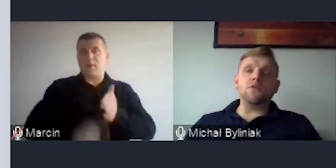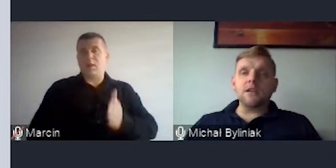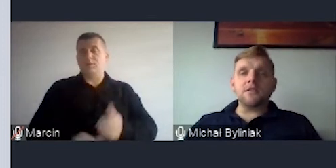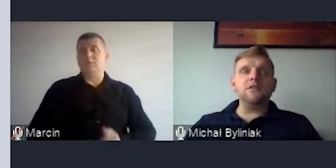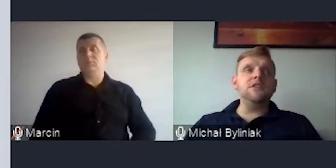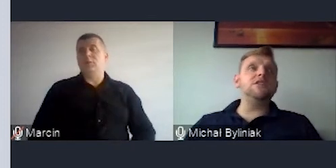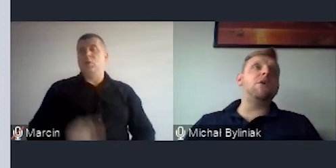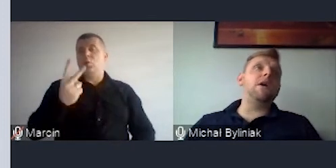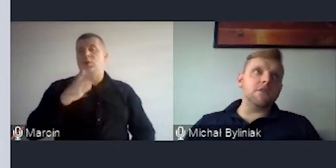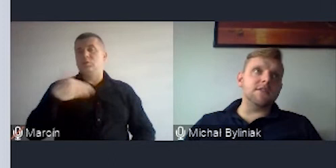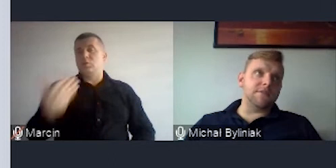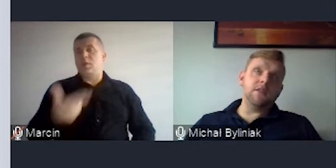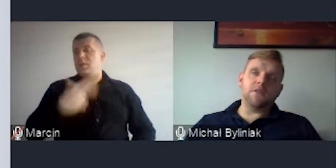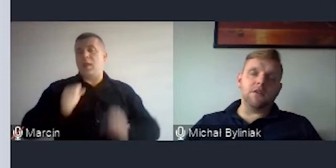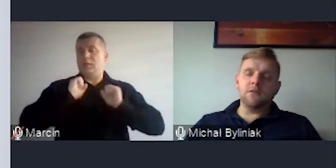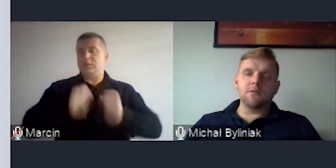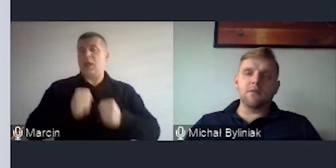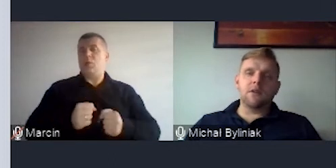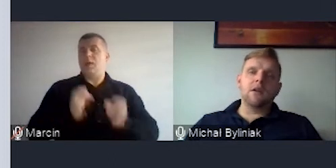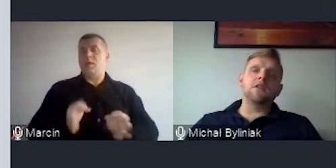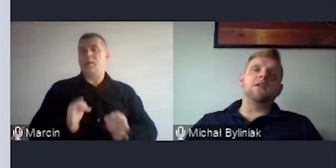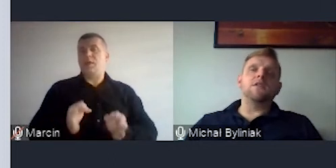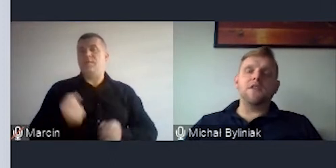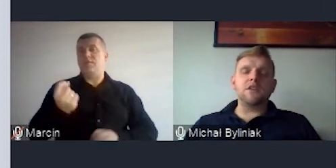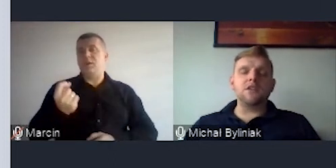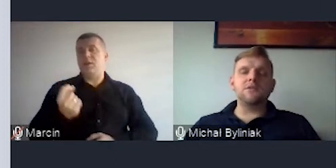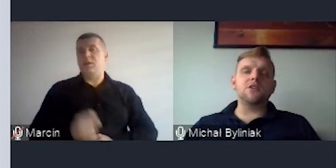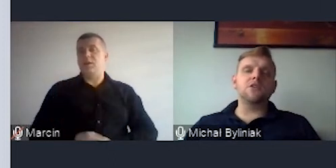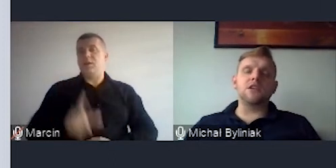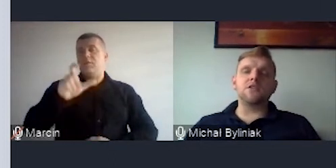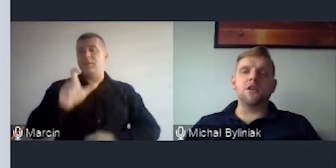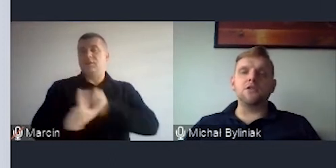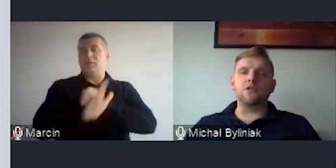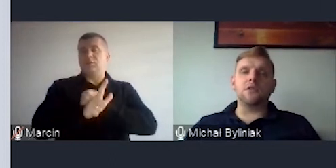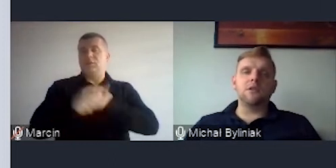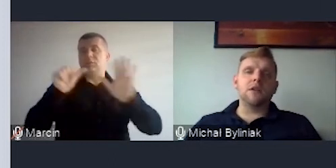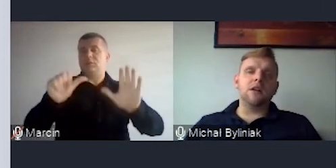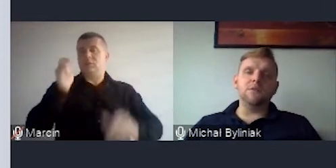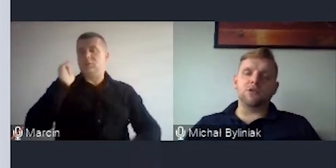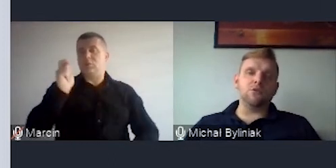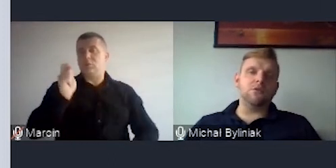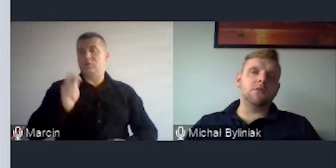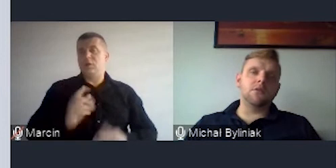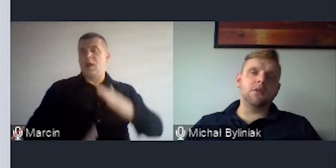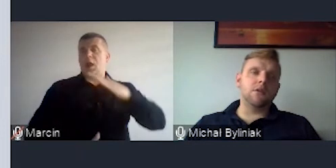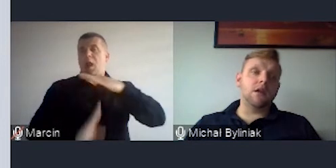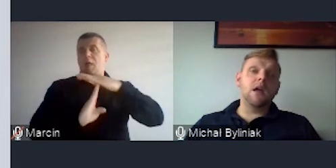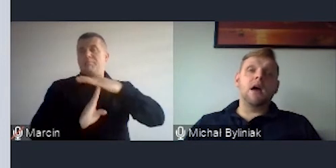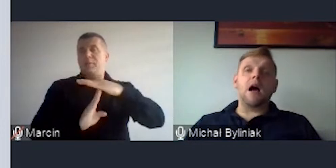z drugiej strony nie działające w tej chwili 276 godzin limitu.